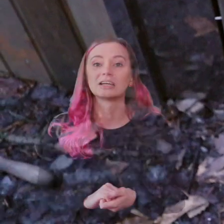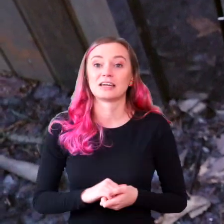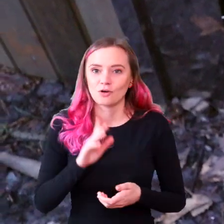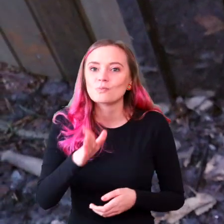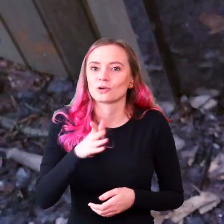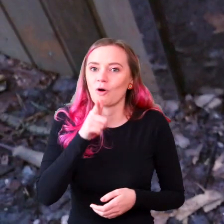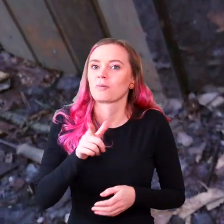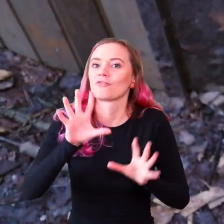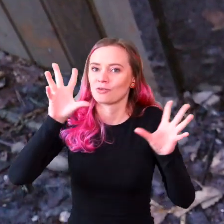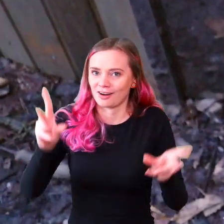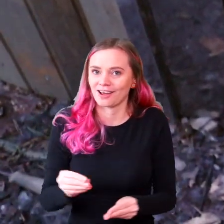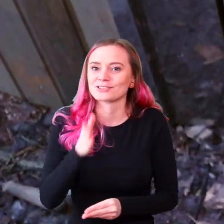Určitě to bude stát za to!